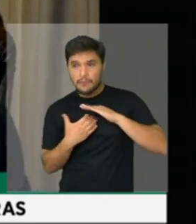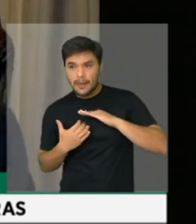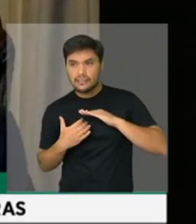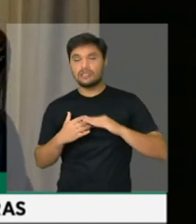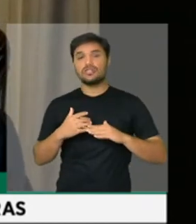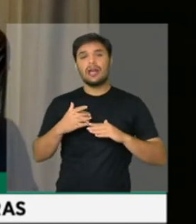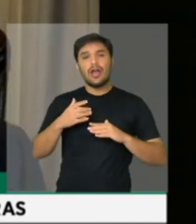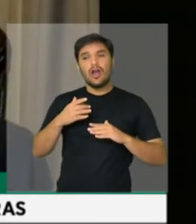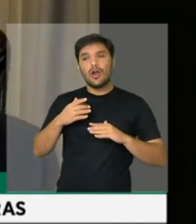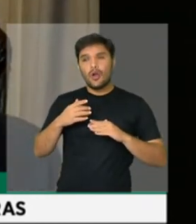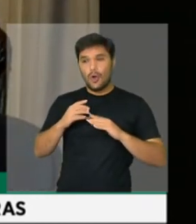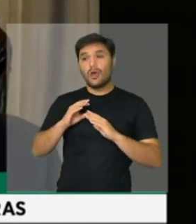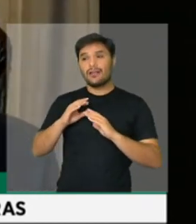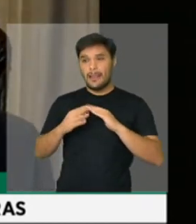AQUI MAS FAZ PARTE. ENTÃO... E CITO UM EXEMPLO, VOCÊ QUE